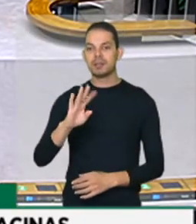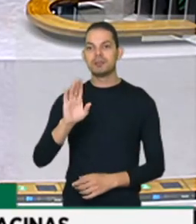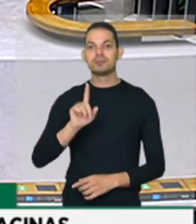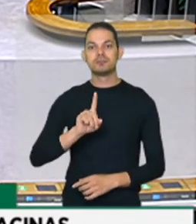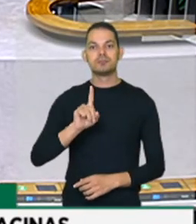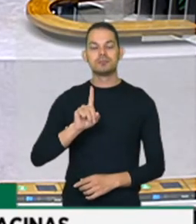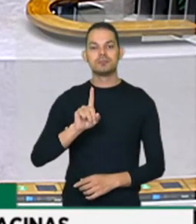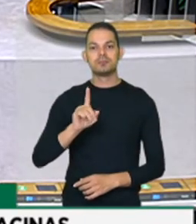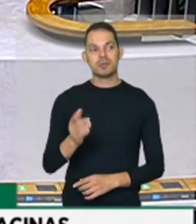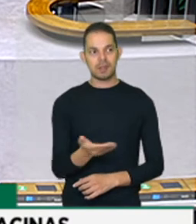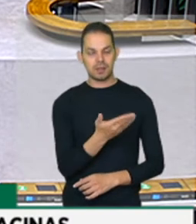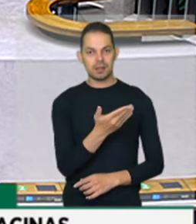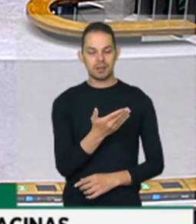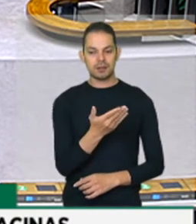[PRESIDENTE]: PSL NÃO PARA O BLOCO E GOVERNO, PT.